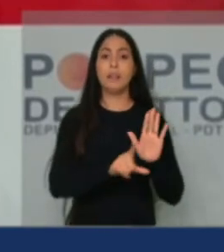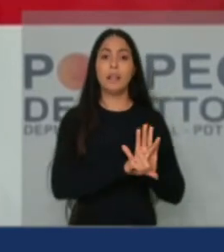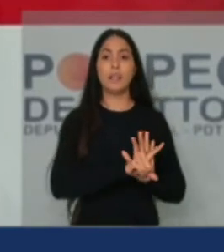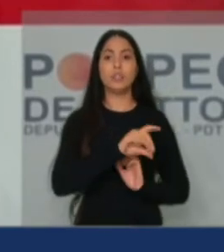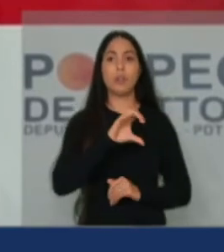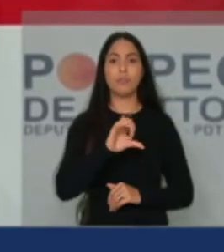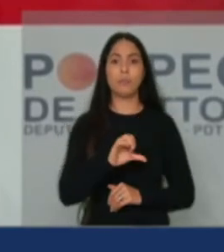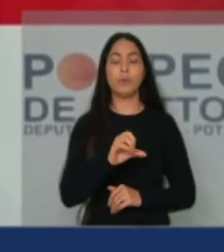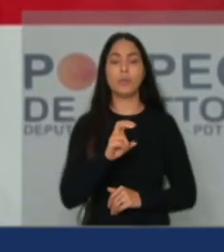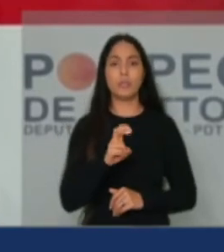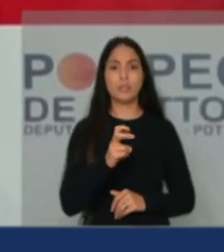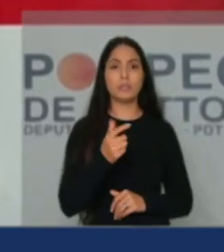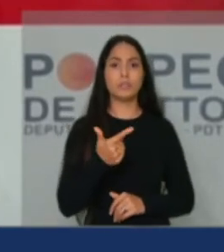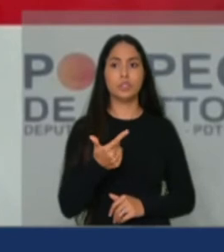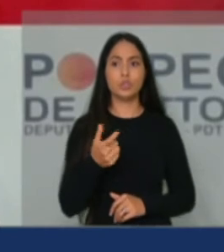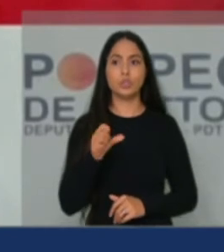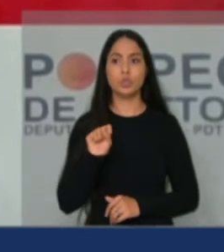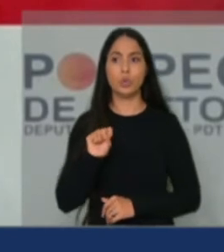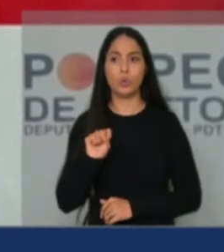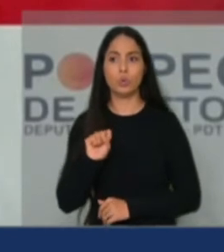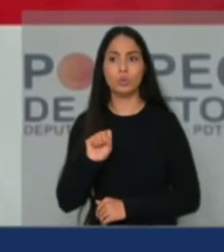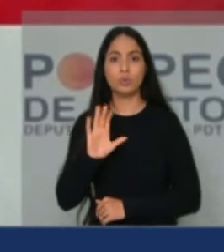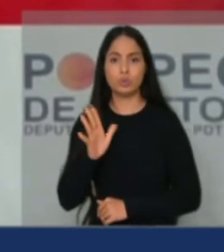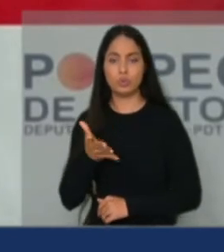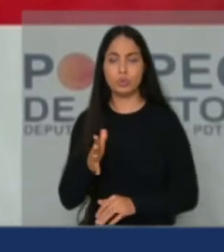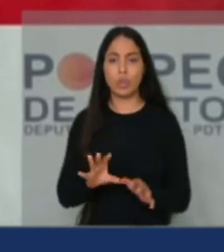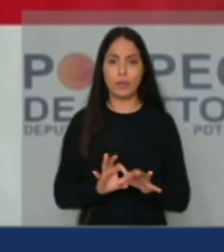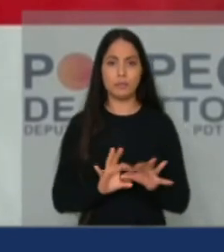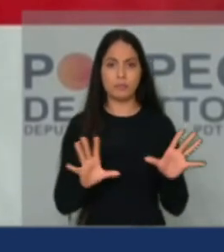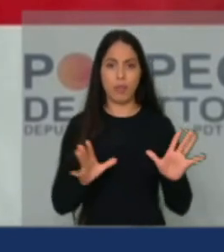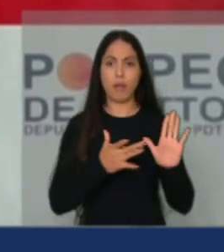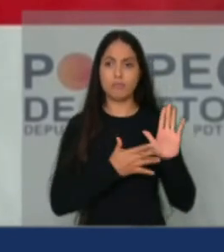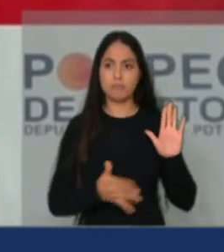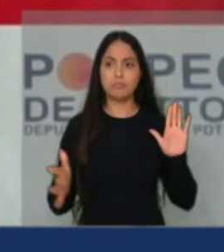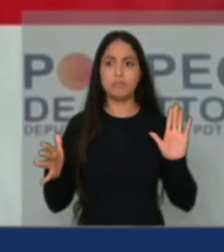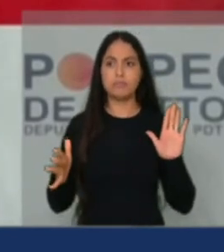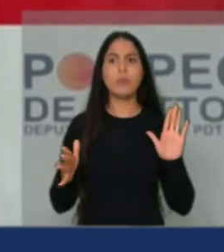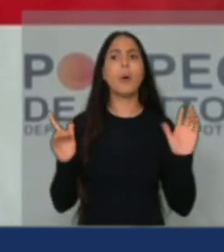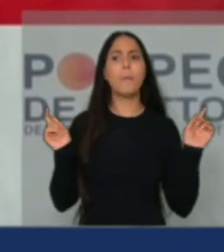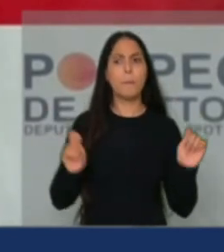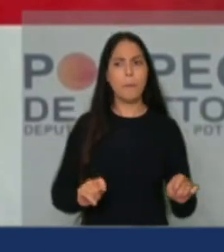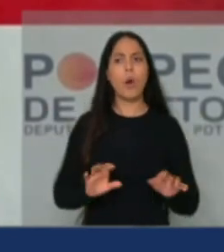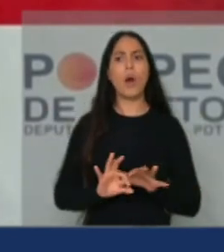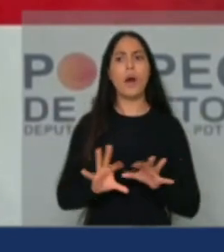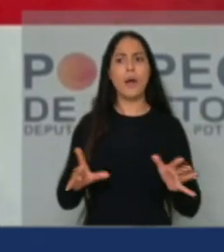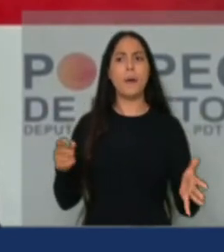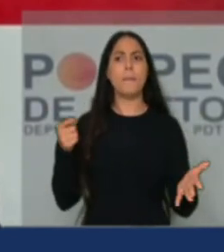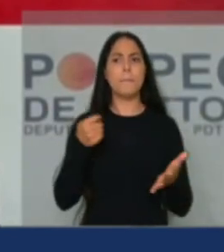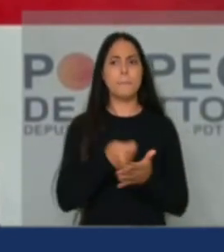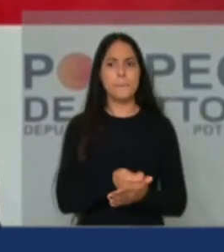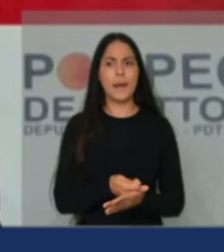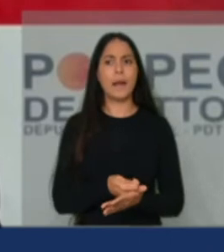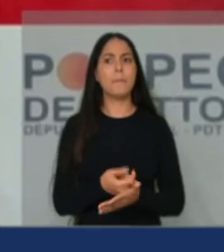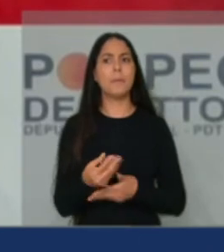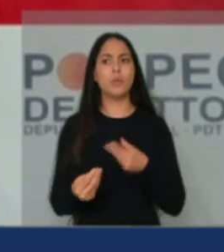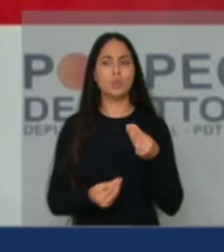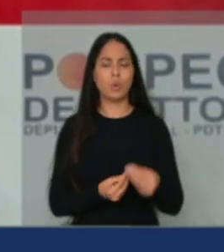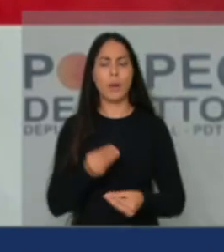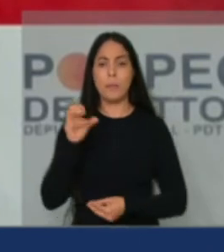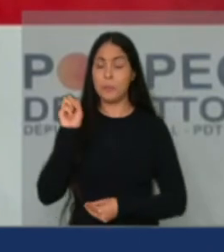ESTÁ EM VIGOR IMPEDE QUE O BENEFÍCIO DO AUXÍLIO ACIDENTE SEJA PAGO EM CONJUNTO COM O AUXÍLIO DA APOSENTADORIA. ESTES BENEFÍCIOS NA PODEM SER